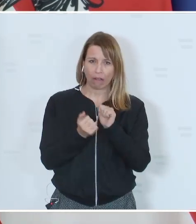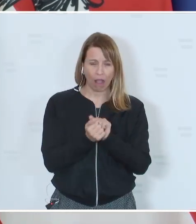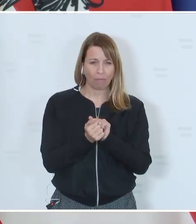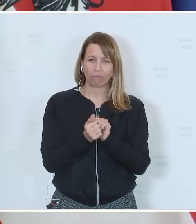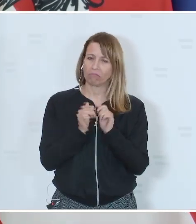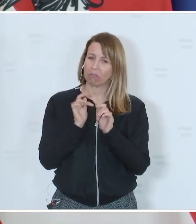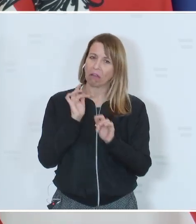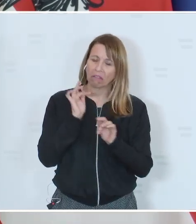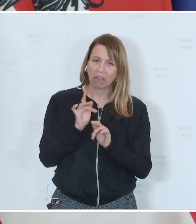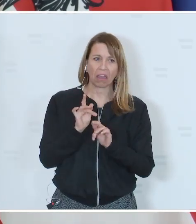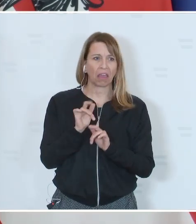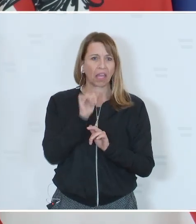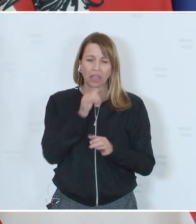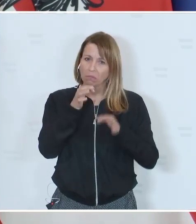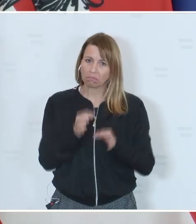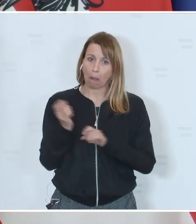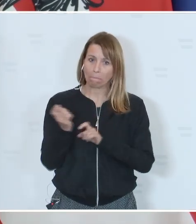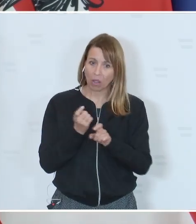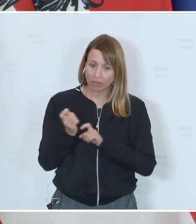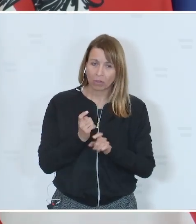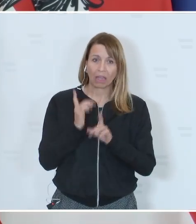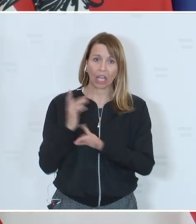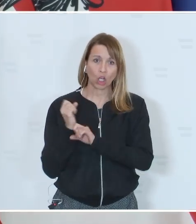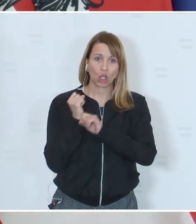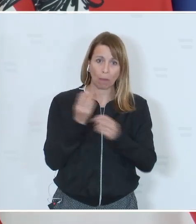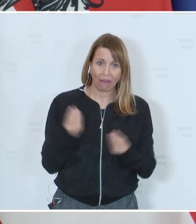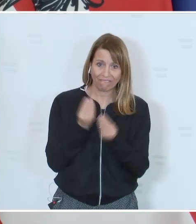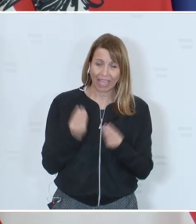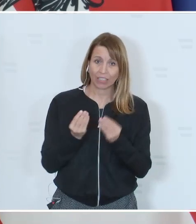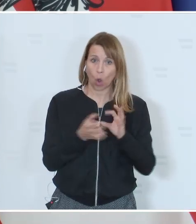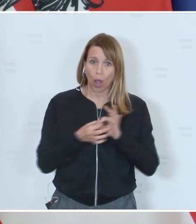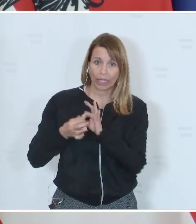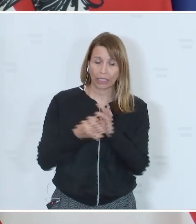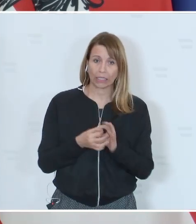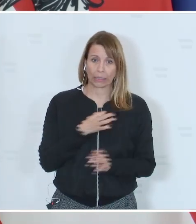gegen organisierte Kriminalität, gegen das Schlepperwesen, um damit einen wichtigen Beitrag